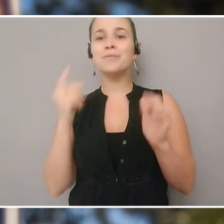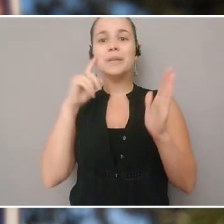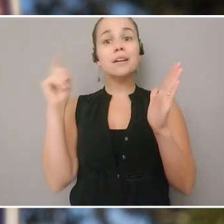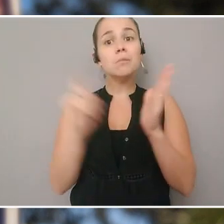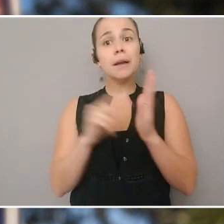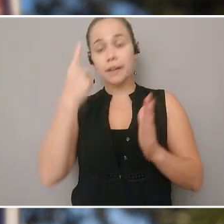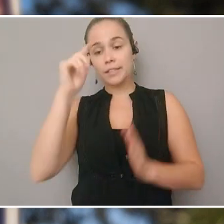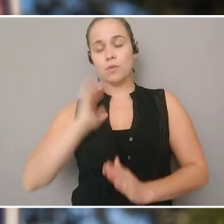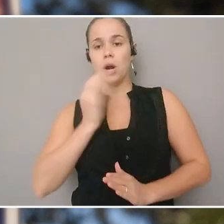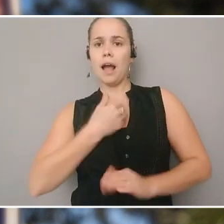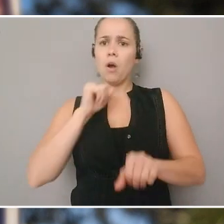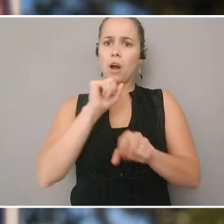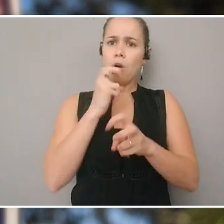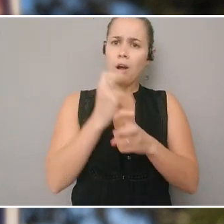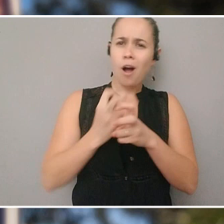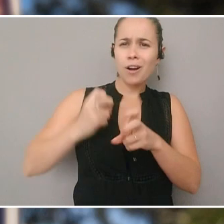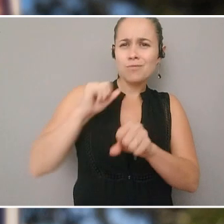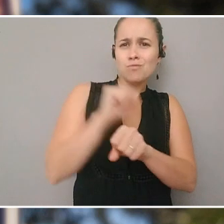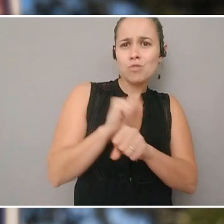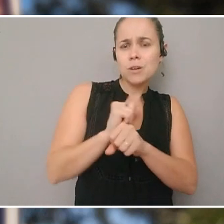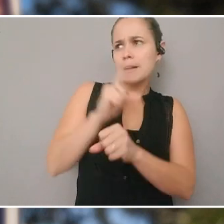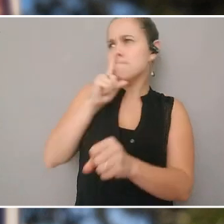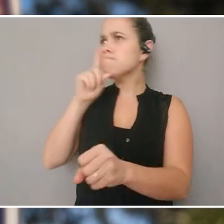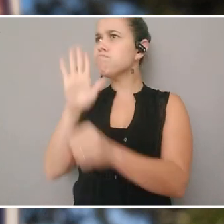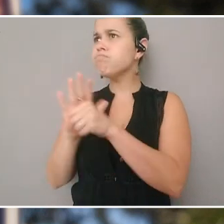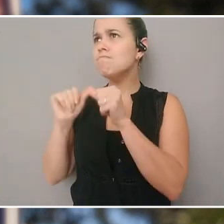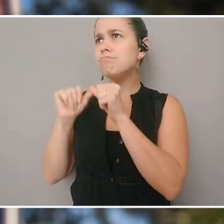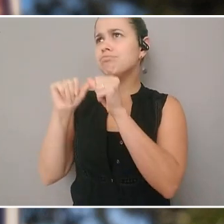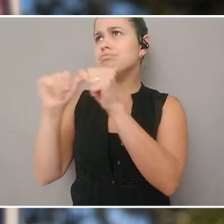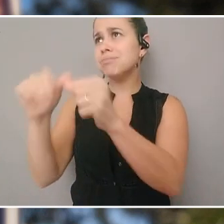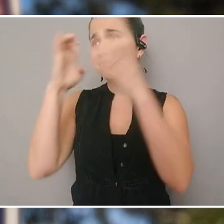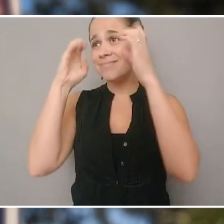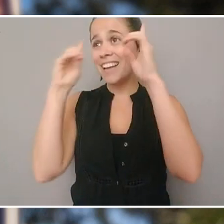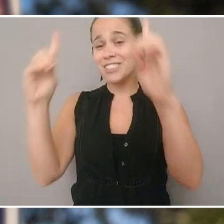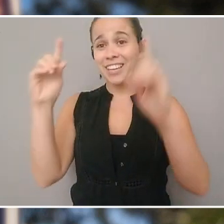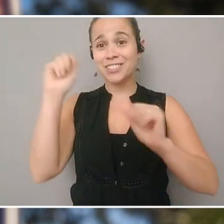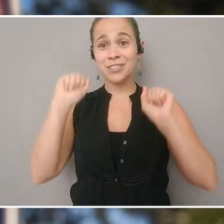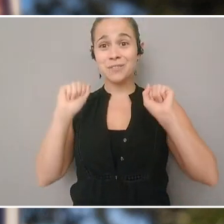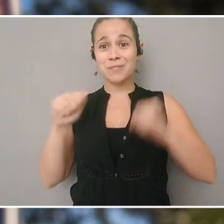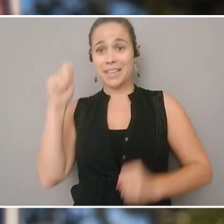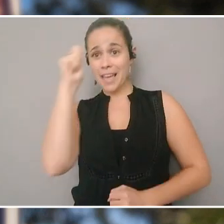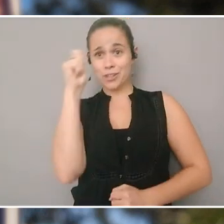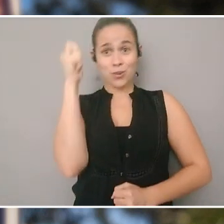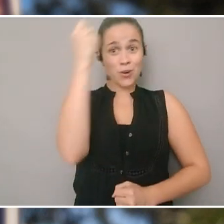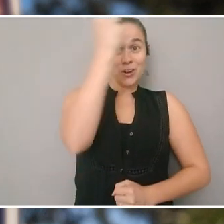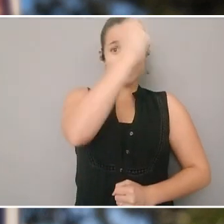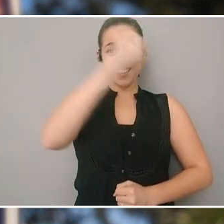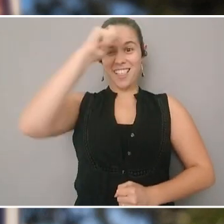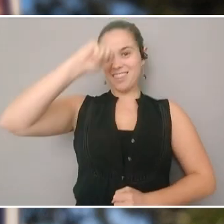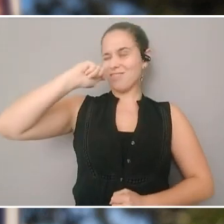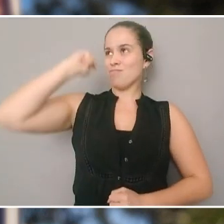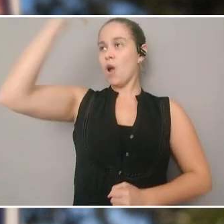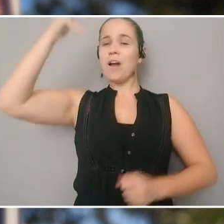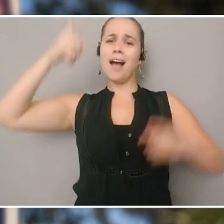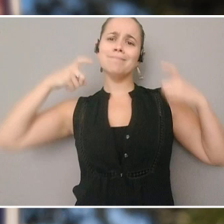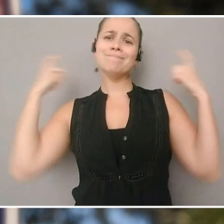esfuersos y dedicación a la educación, gira nuestras borlas, lanzar nuestros sombreros,